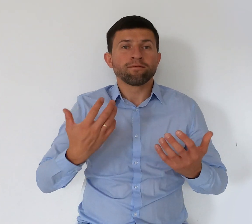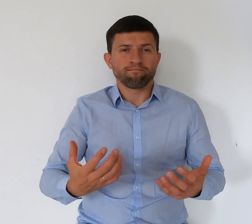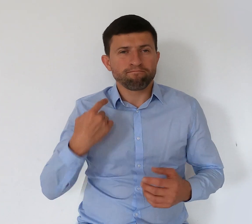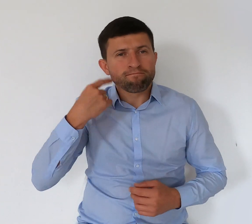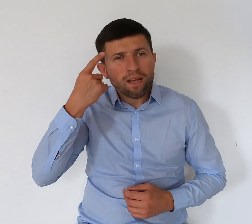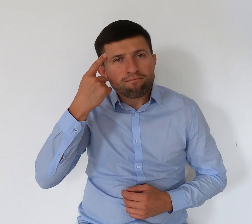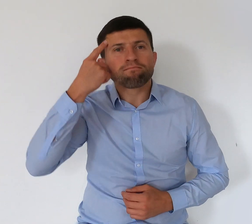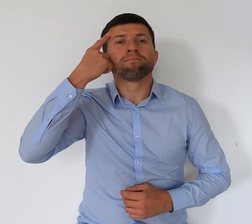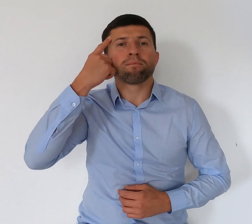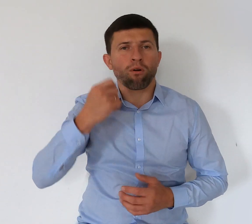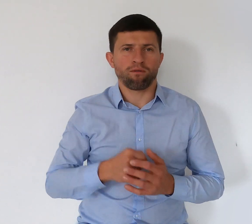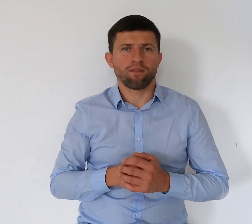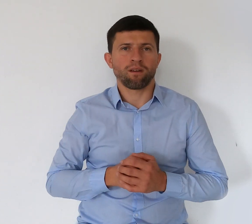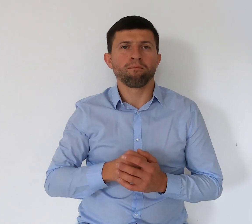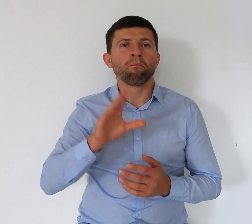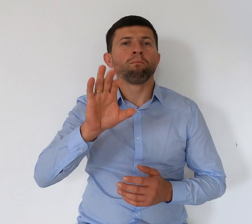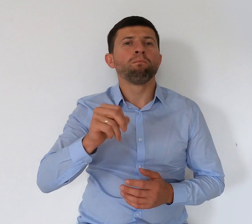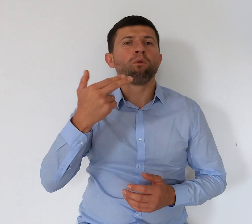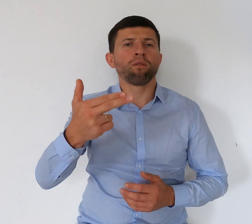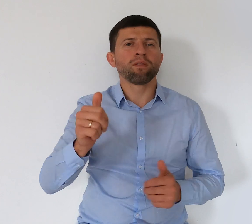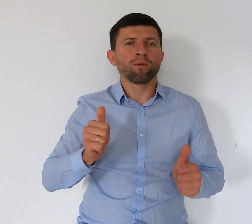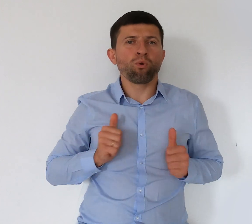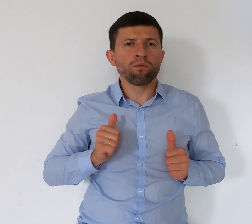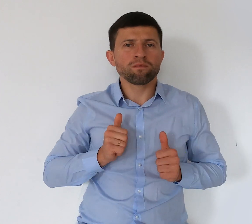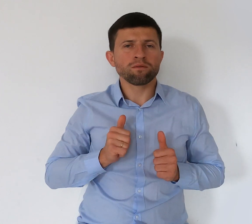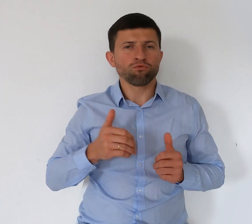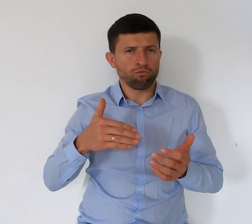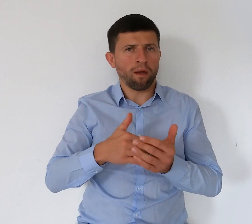Przypominamy, że bony turystyczne należy